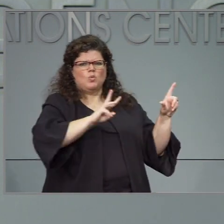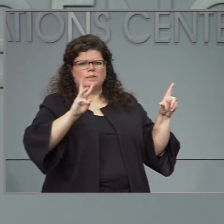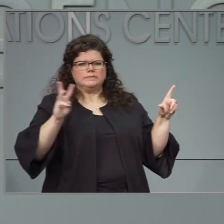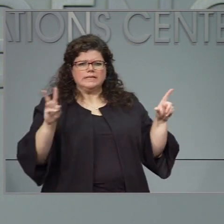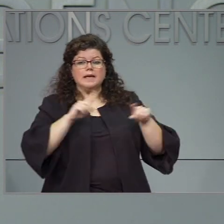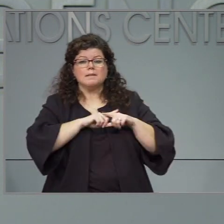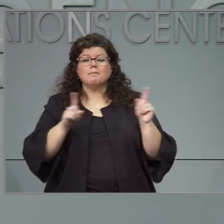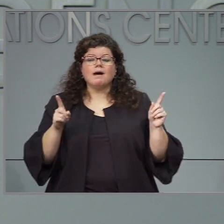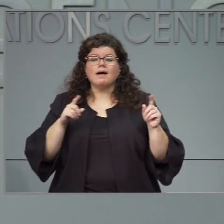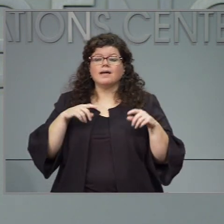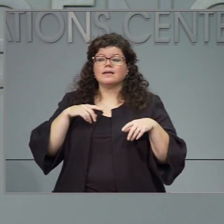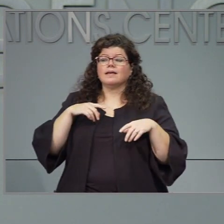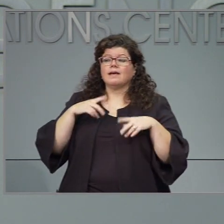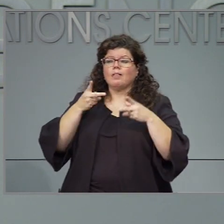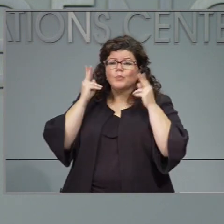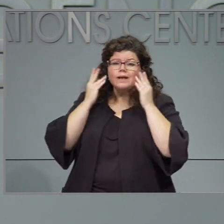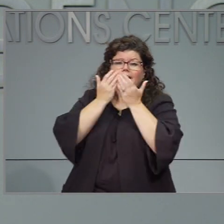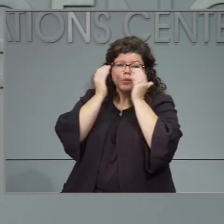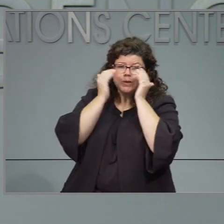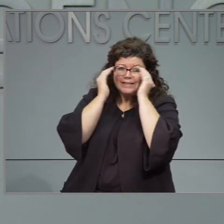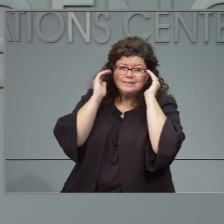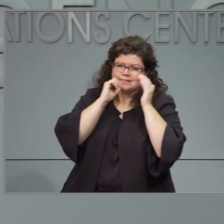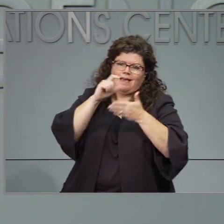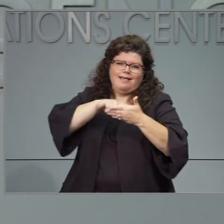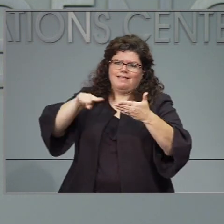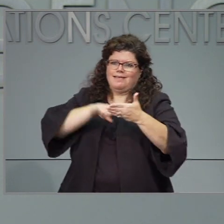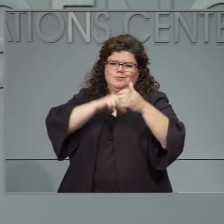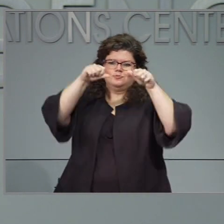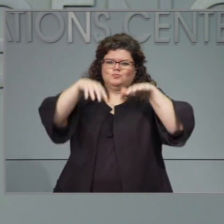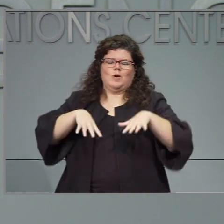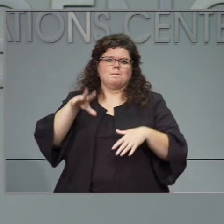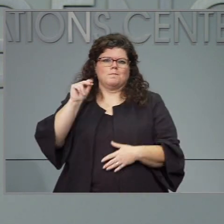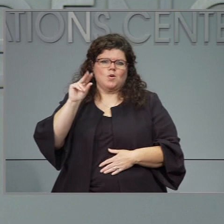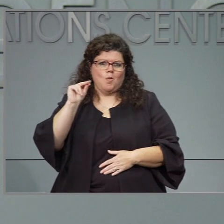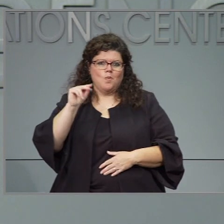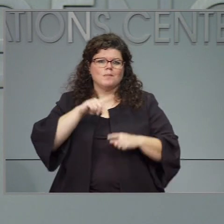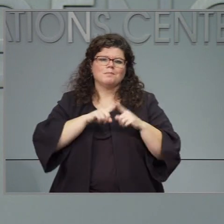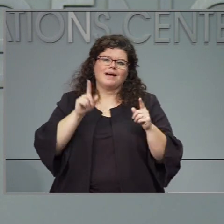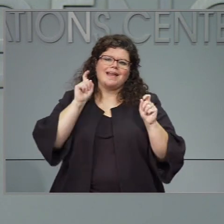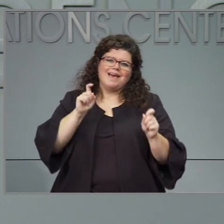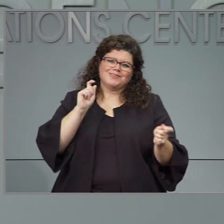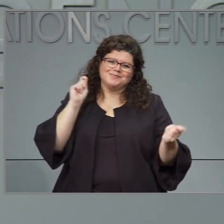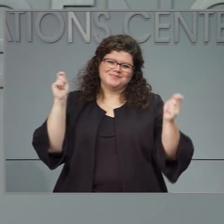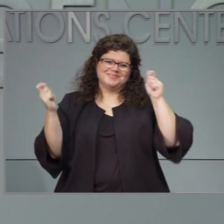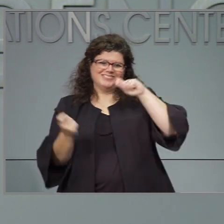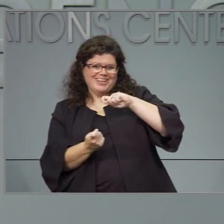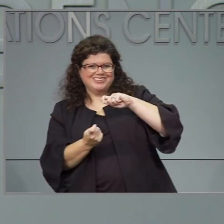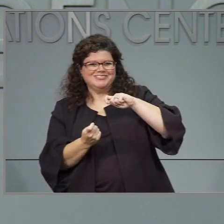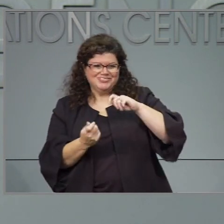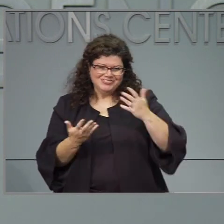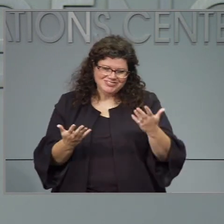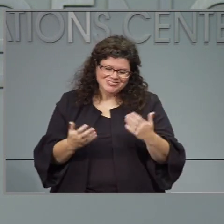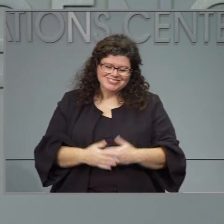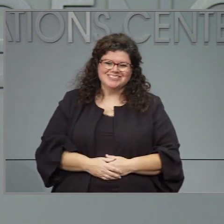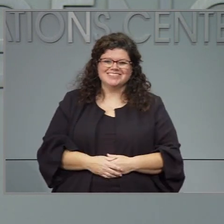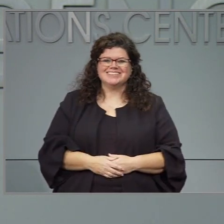pasado esencialmente sea cancelada, sin embargo, por con muchas cosas se va a ver un poco distinto, yo creo que es